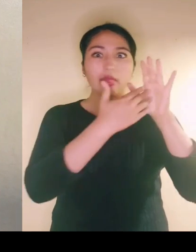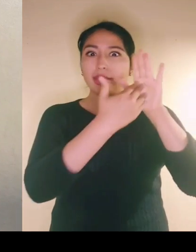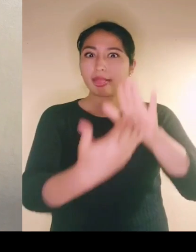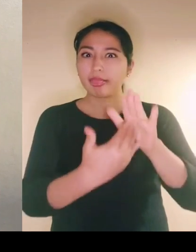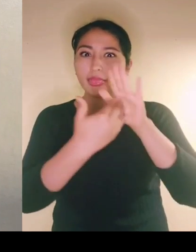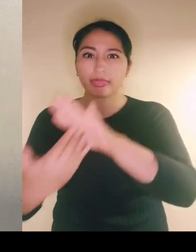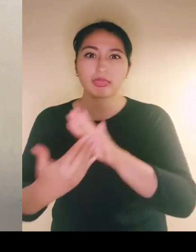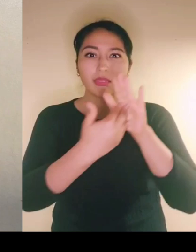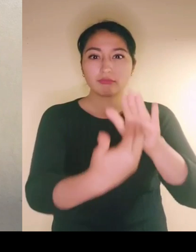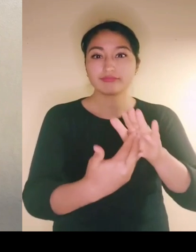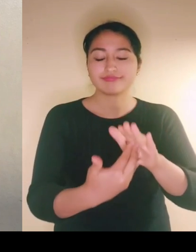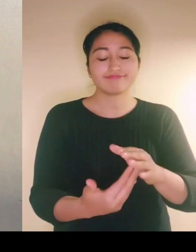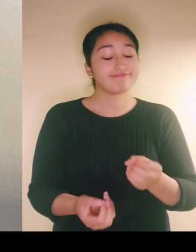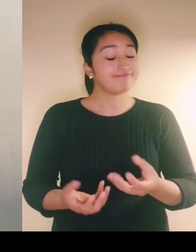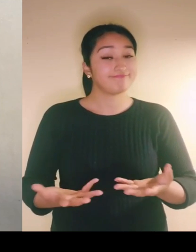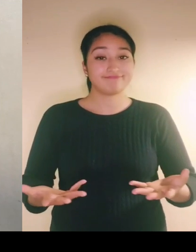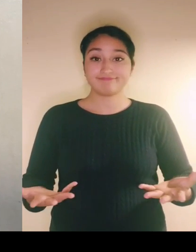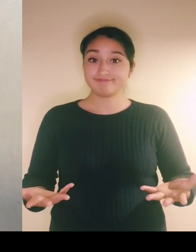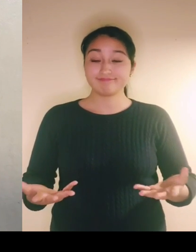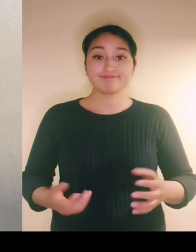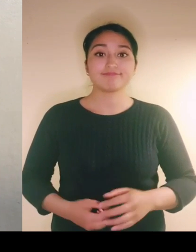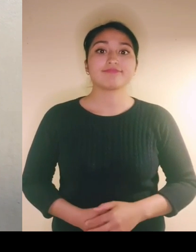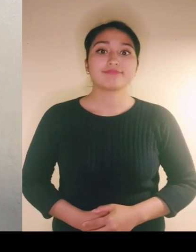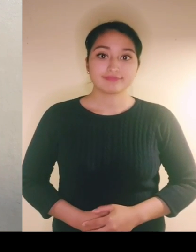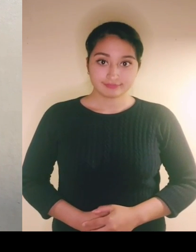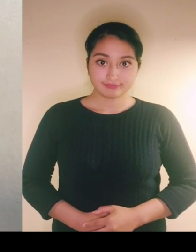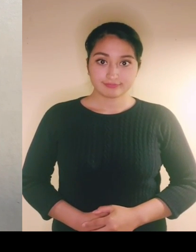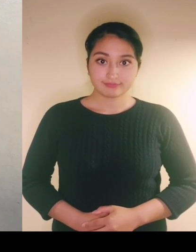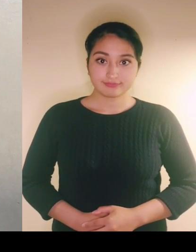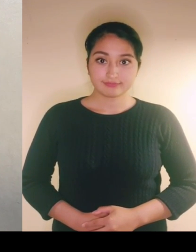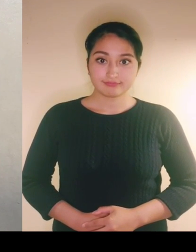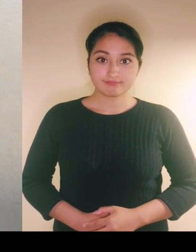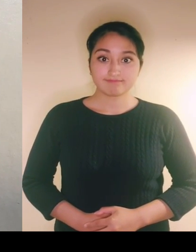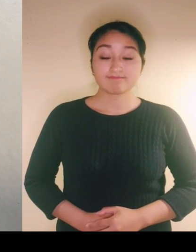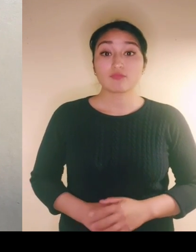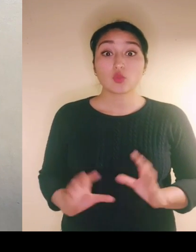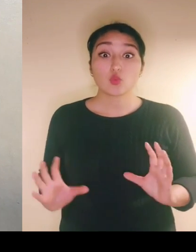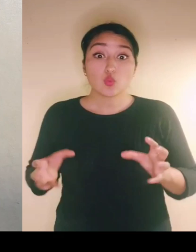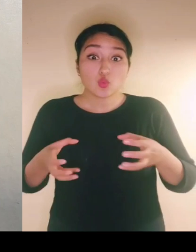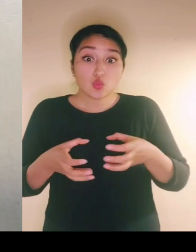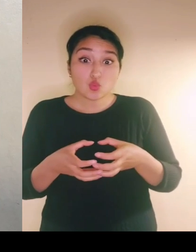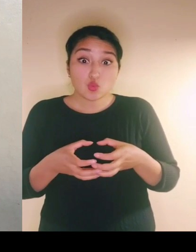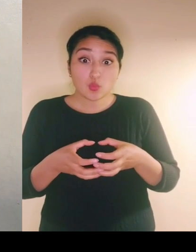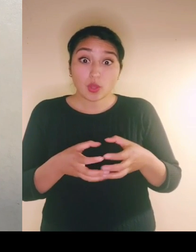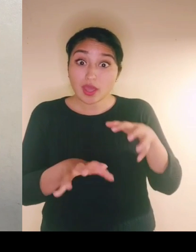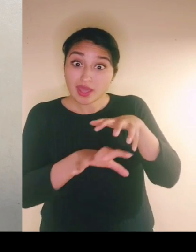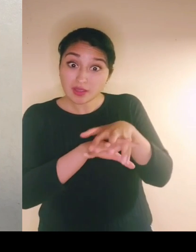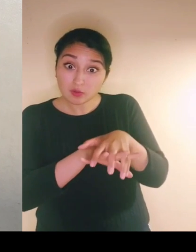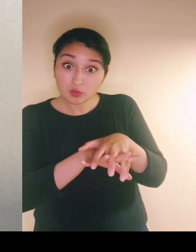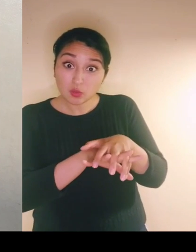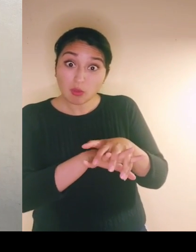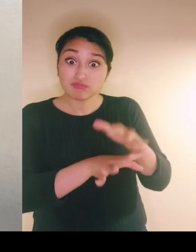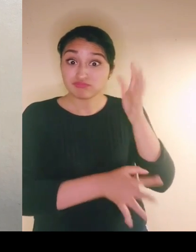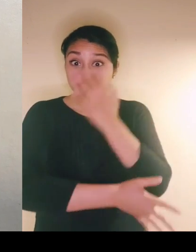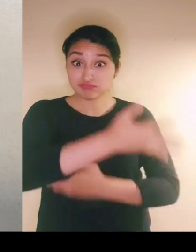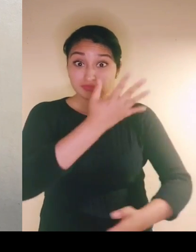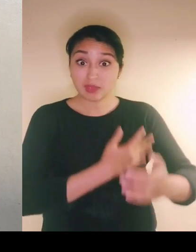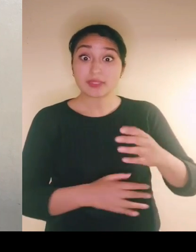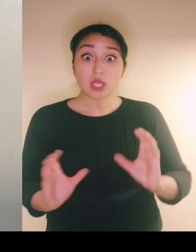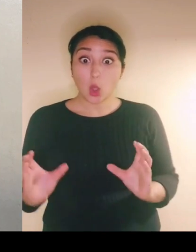con discapacidad han visto afectadas sus derechos. Sin embargo, la Comisión de Inclusión Social y Personas con Discapacidad